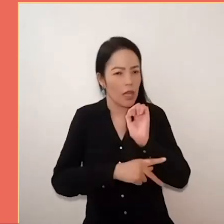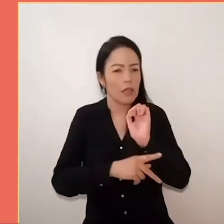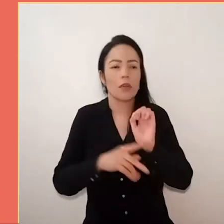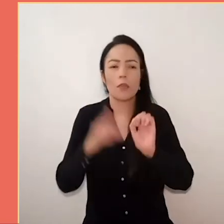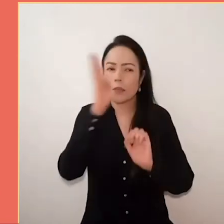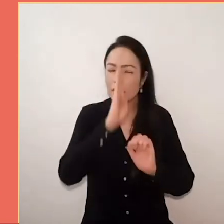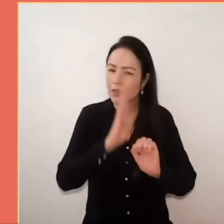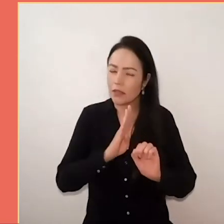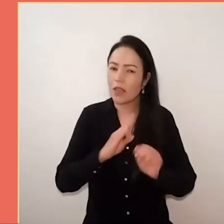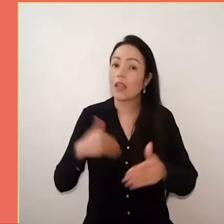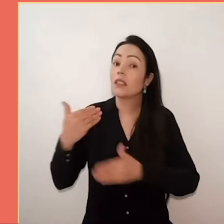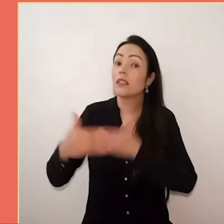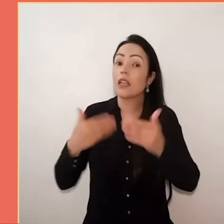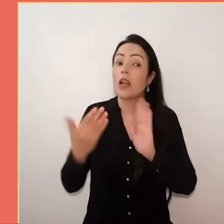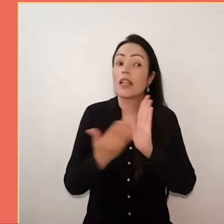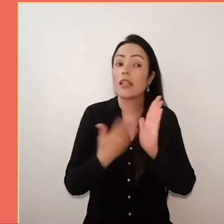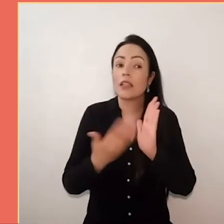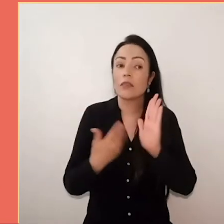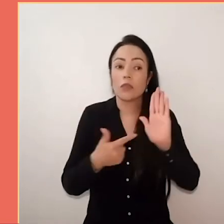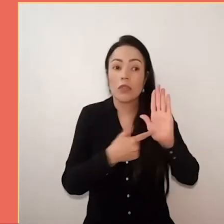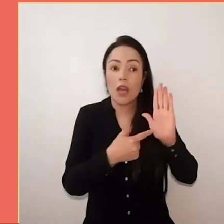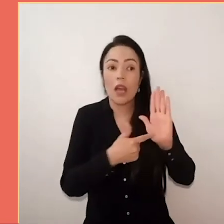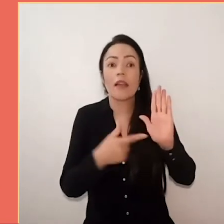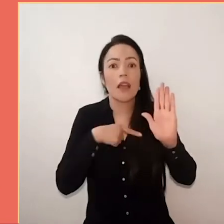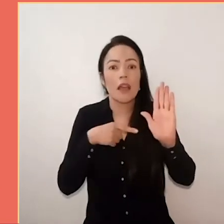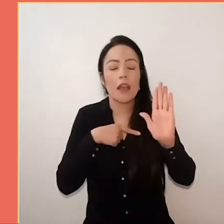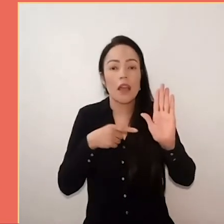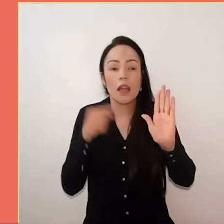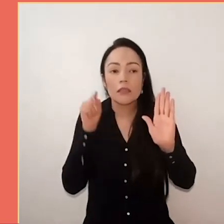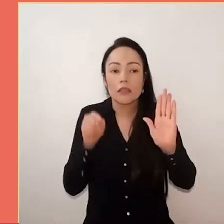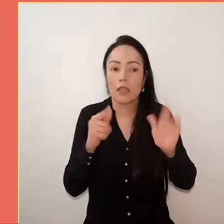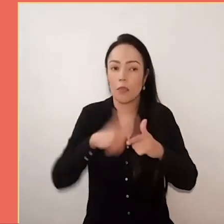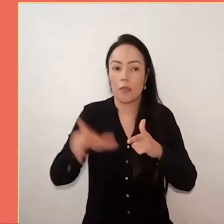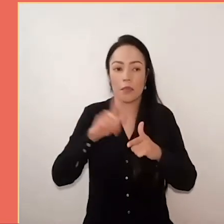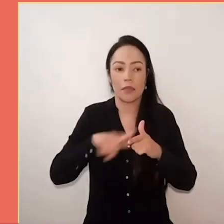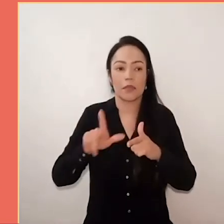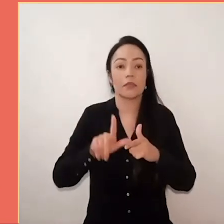que está em livros. Ou seja, essa que é a questão, e a gente ou leva a sério isso